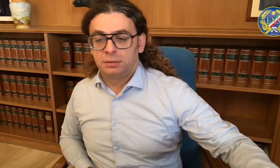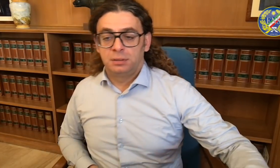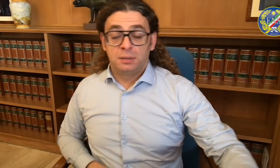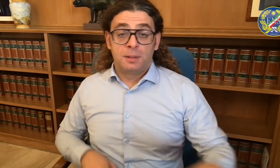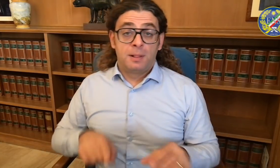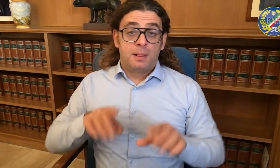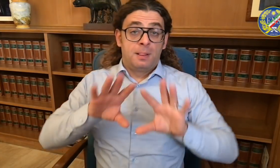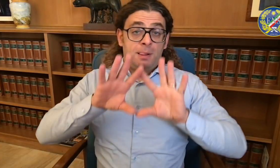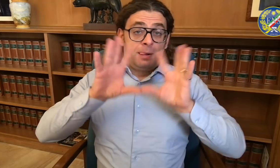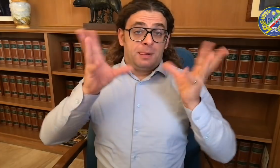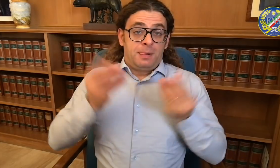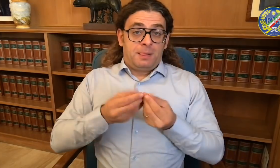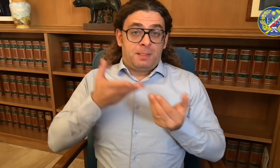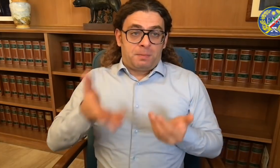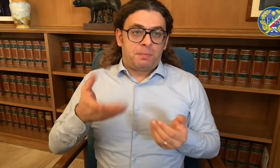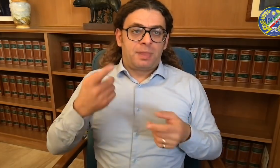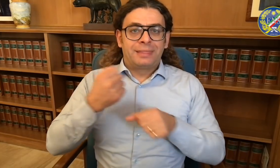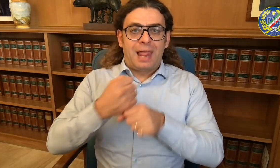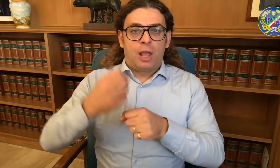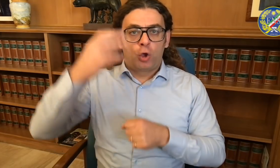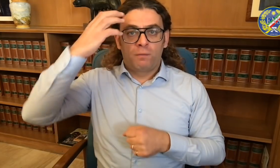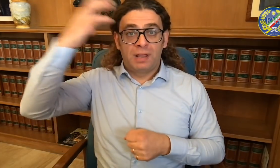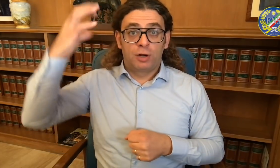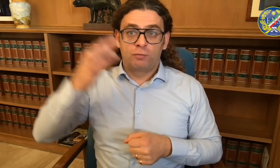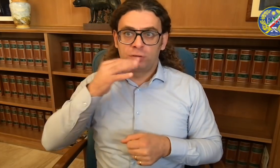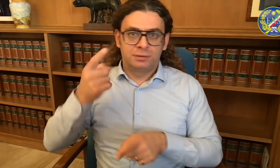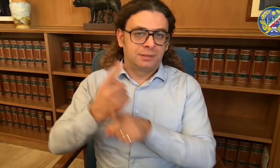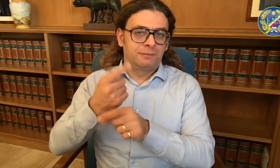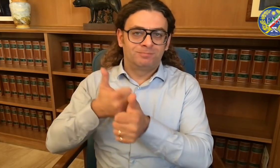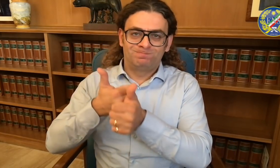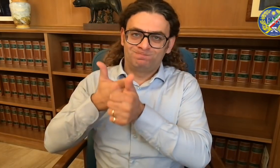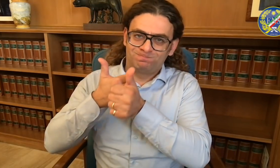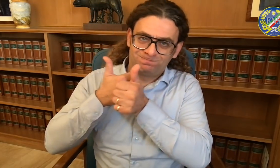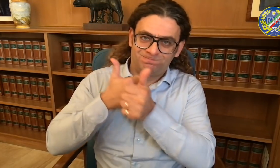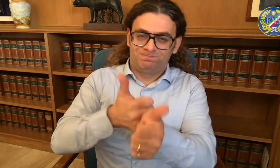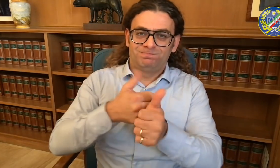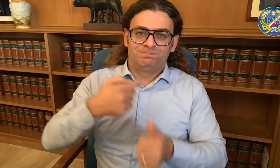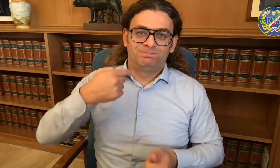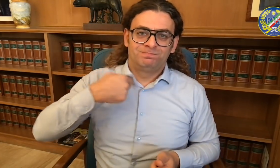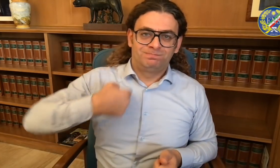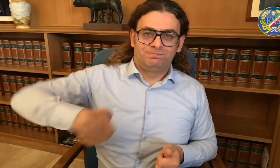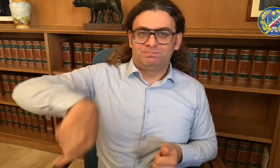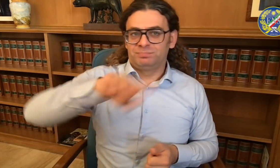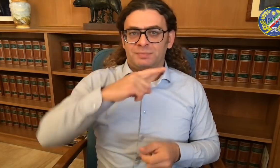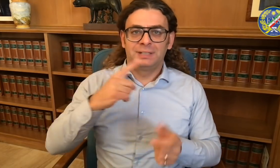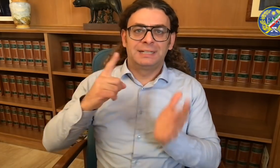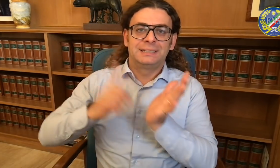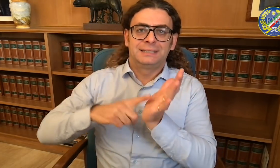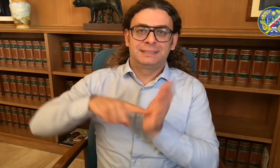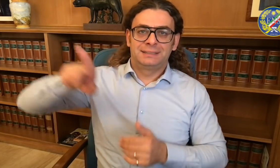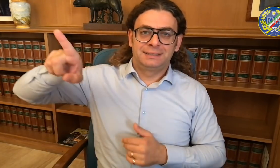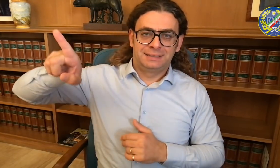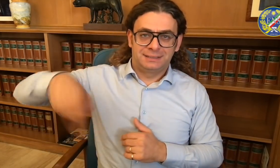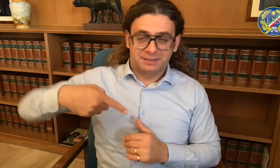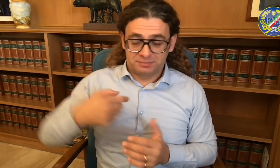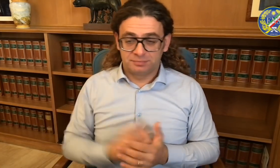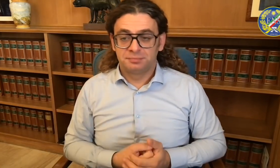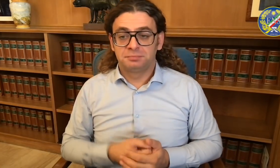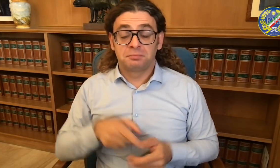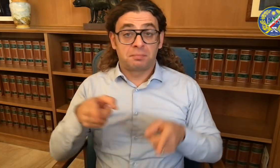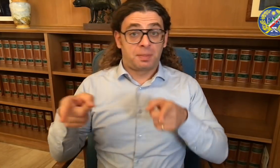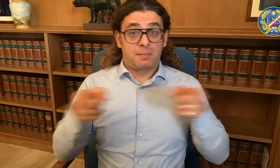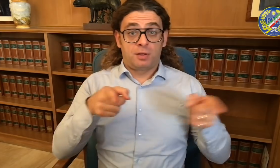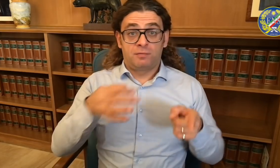Tutti questi aspetti vengono delegati al Governo, significa che l'attività deve essere portata avanti e noi potremo pretendere i nostri diritti.